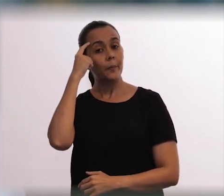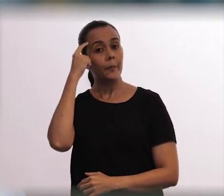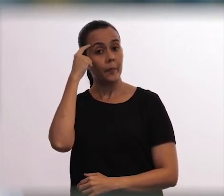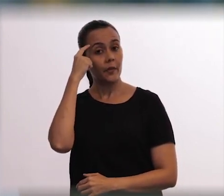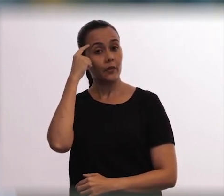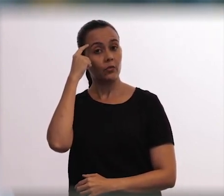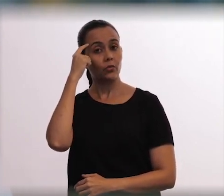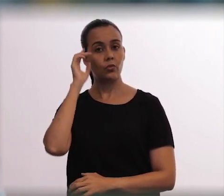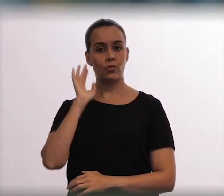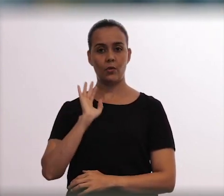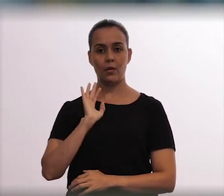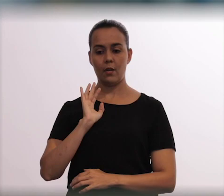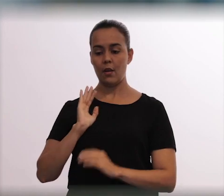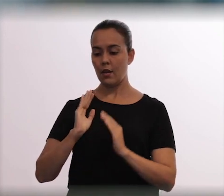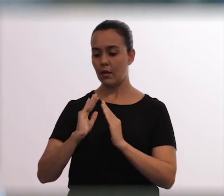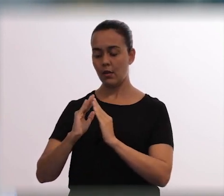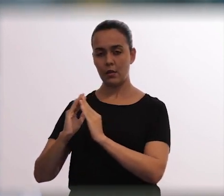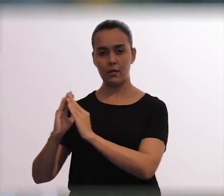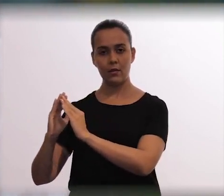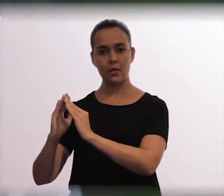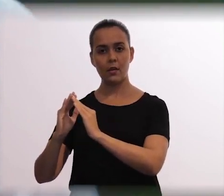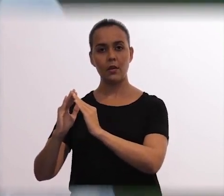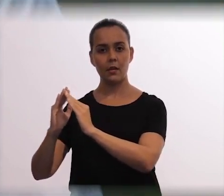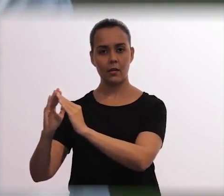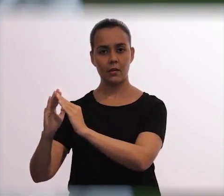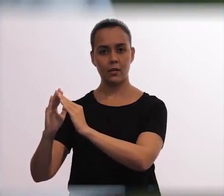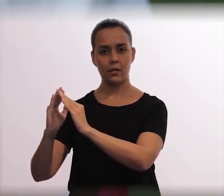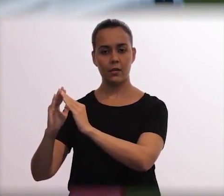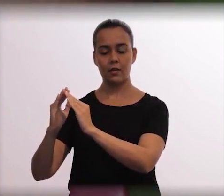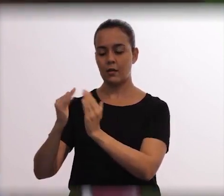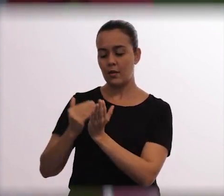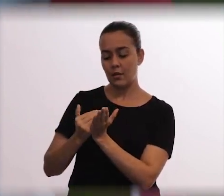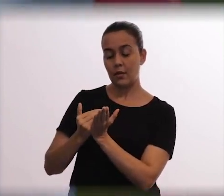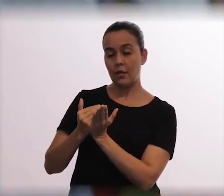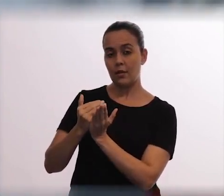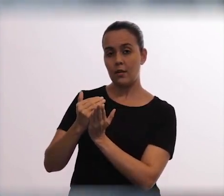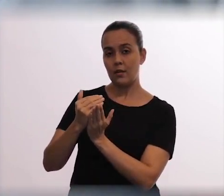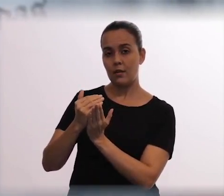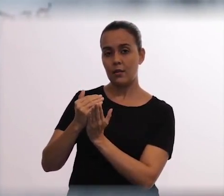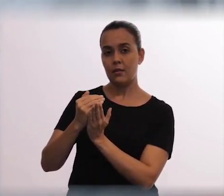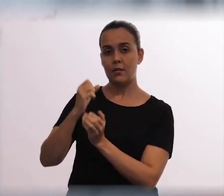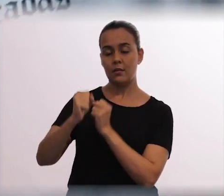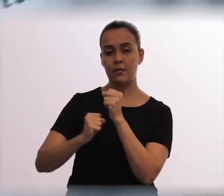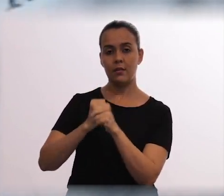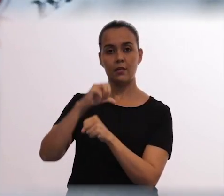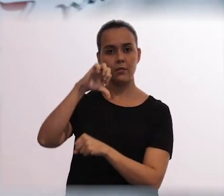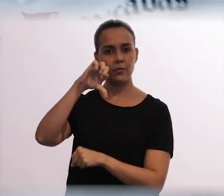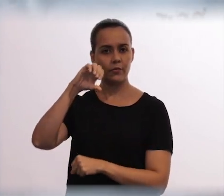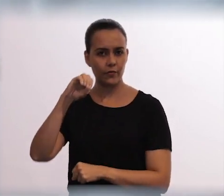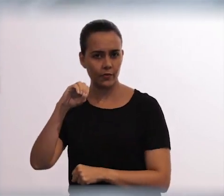da periferia de São Paulo, a partir da década de 90, onde, por uma série de fatores, as pessoas, elas começam